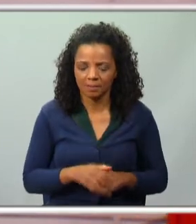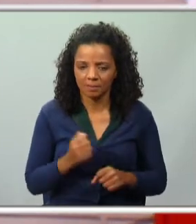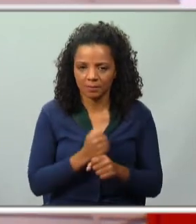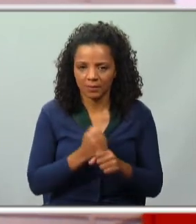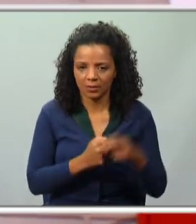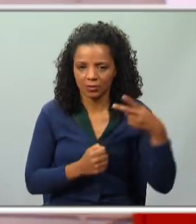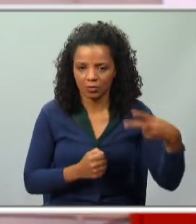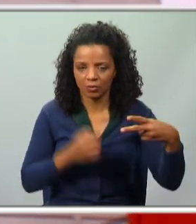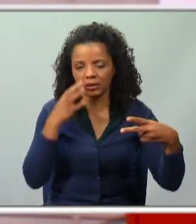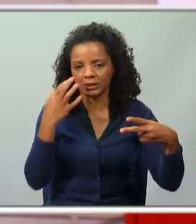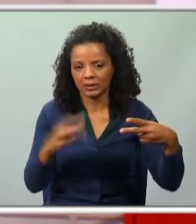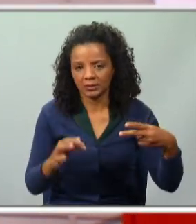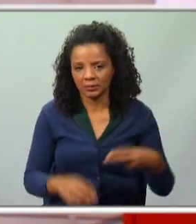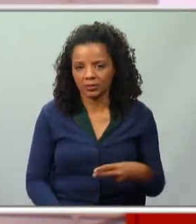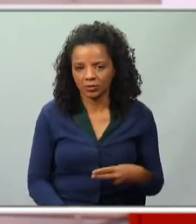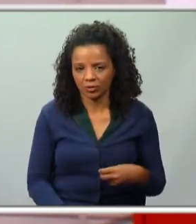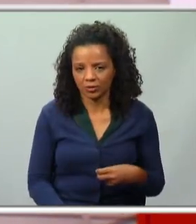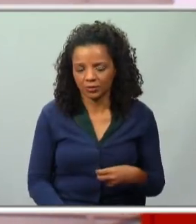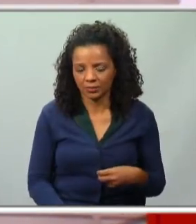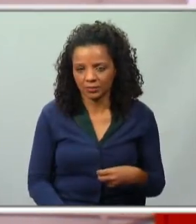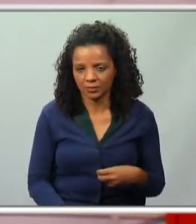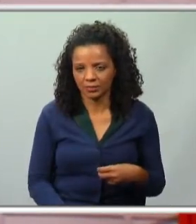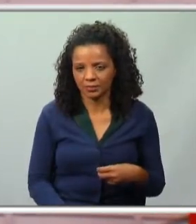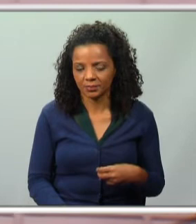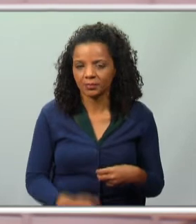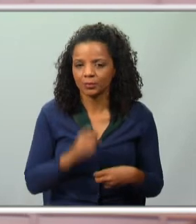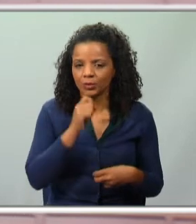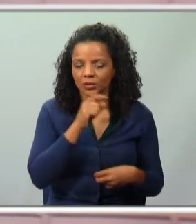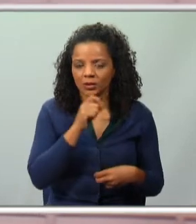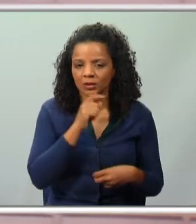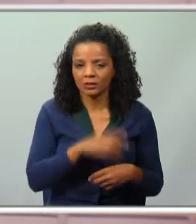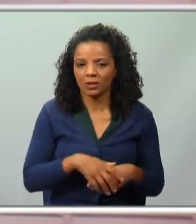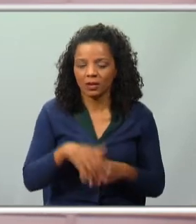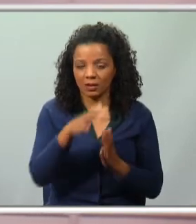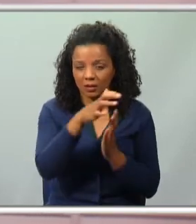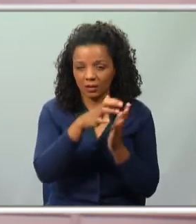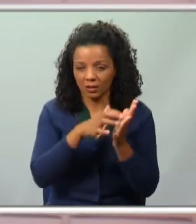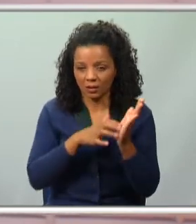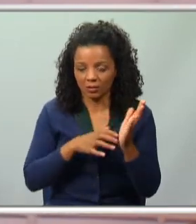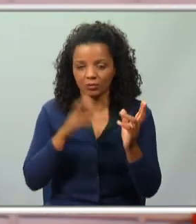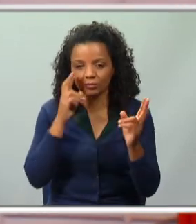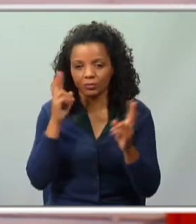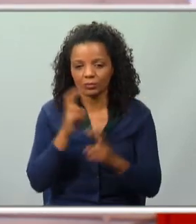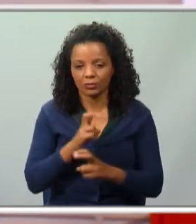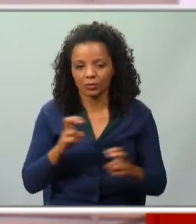exercícios Simples então e será que nós conseguimos num texto encontrar de 那麼簡單的練習，我們將我們設法在文本中找到